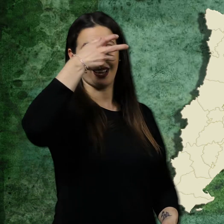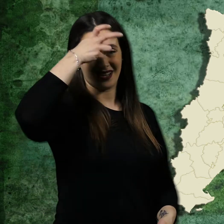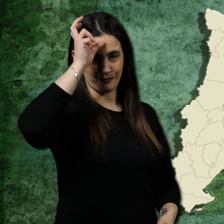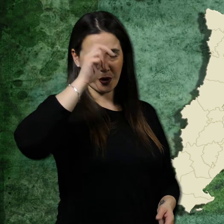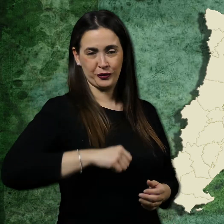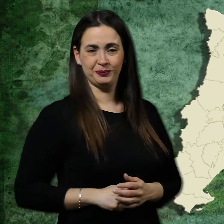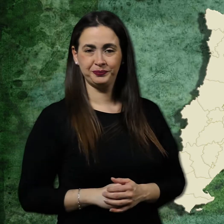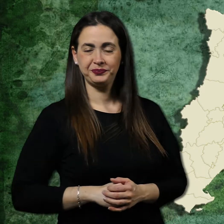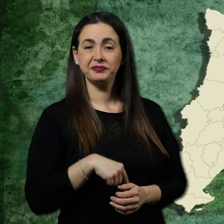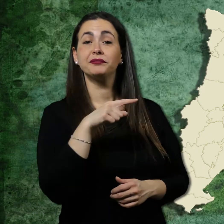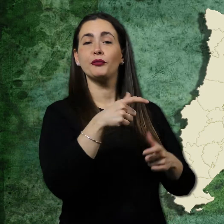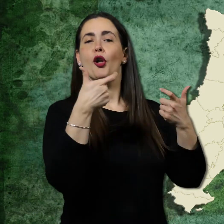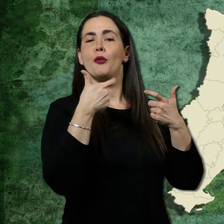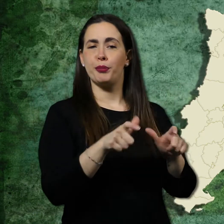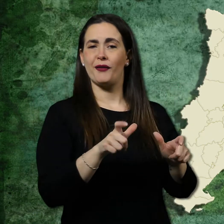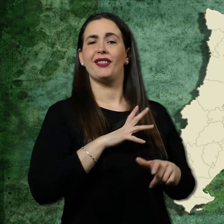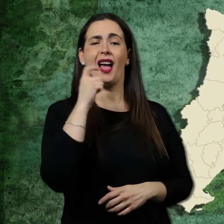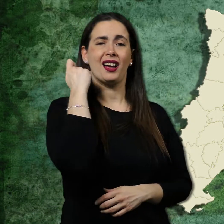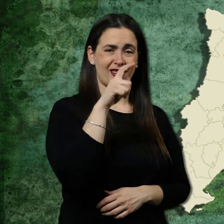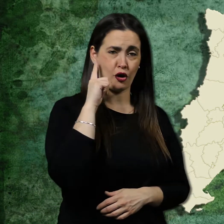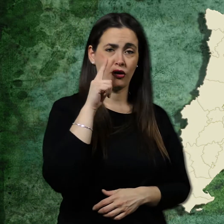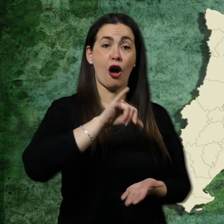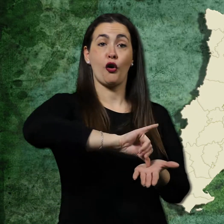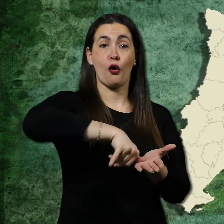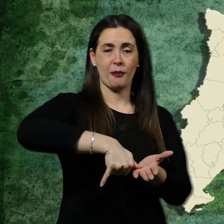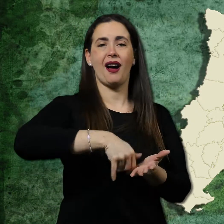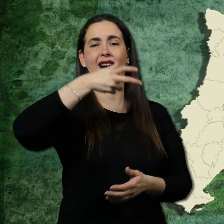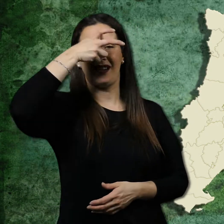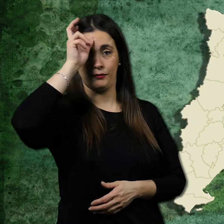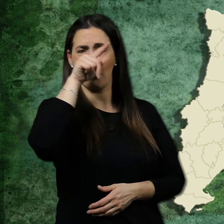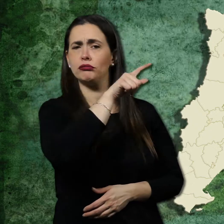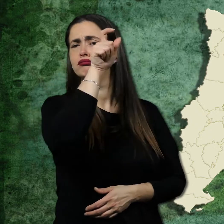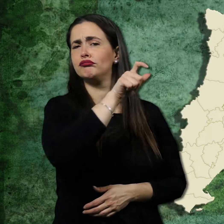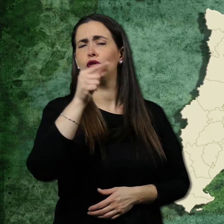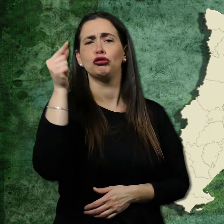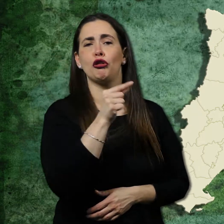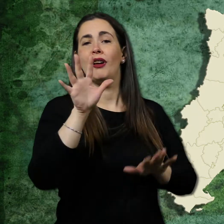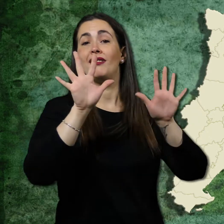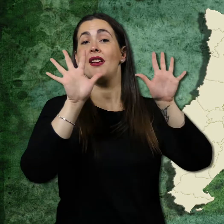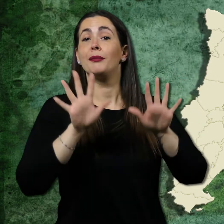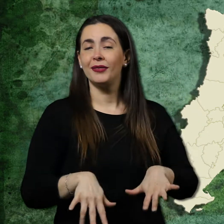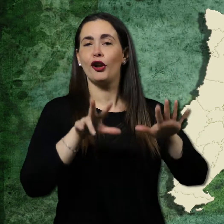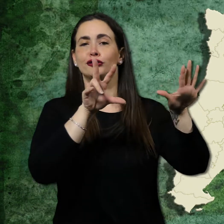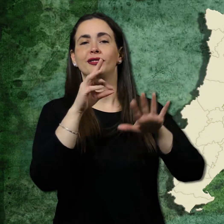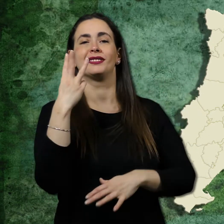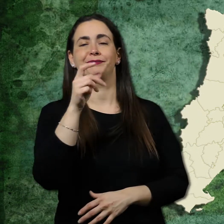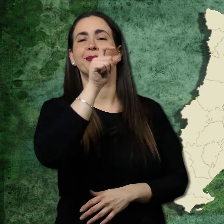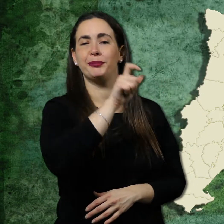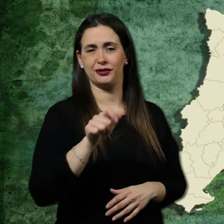RIPOLL Província de Girona. Comarca: Ripollès. Població: 10.803 habitants.